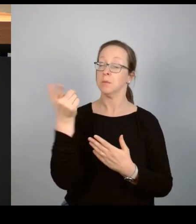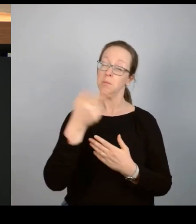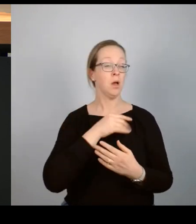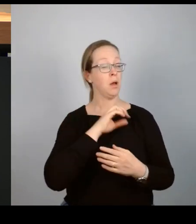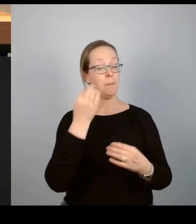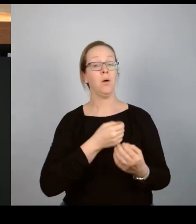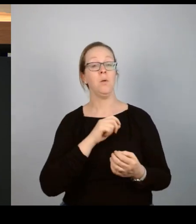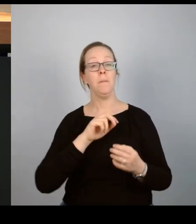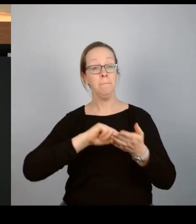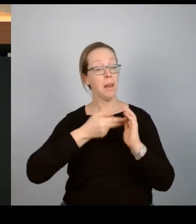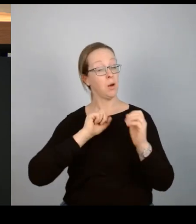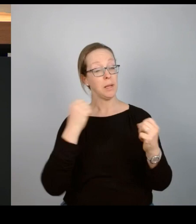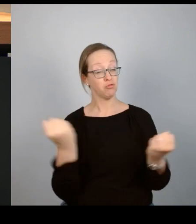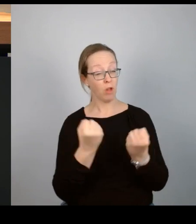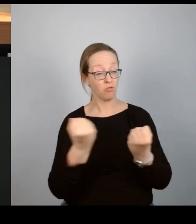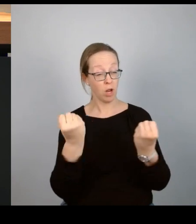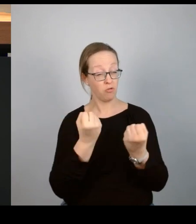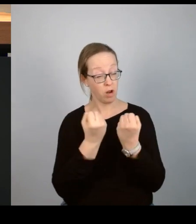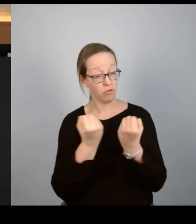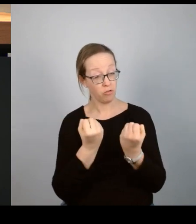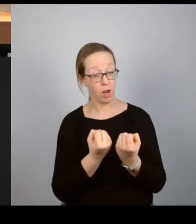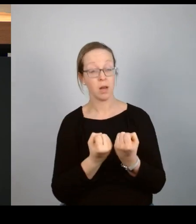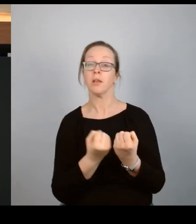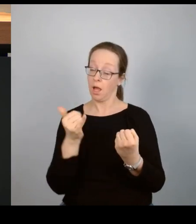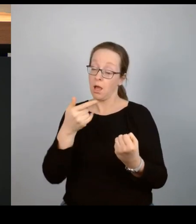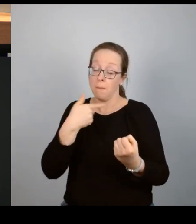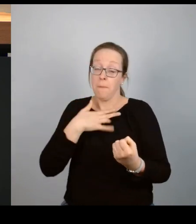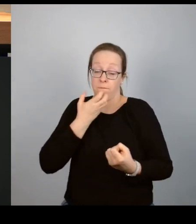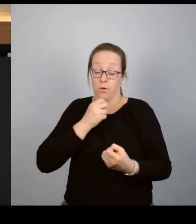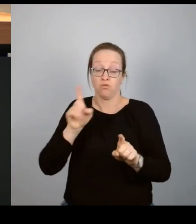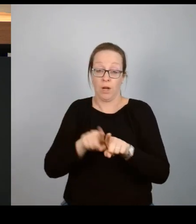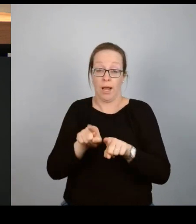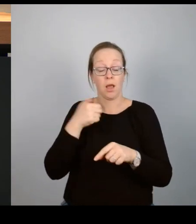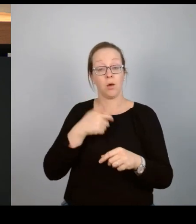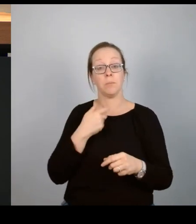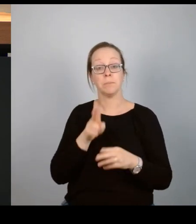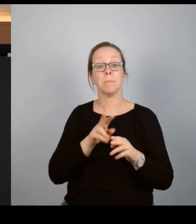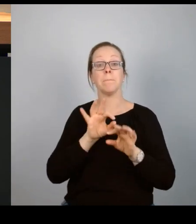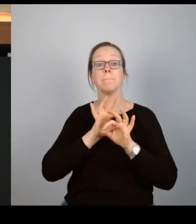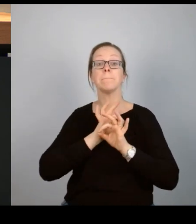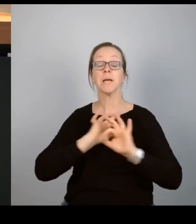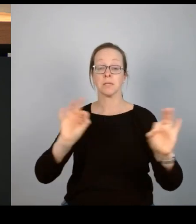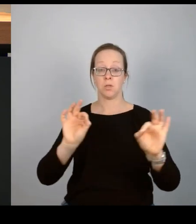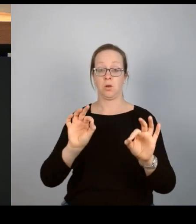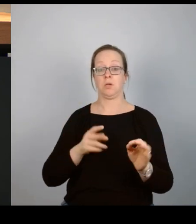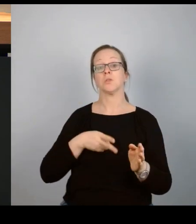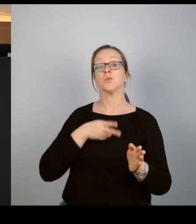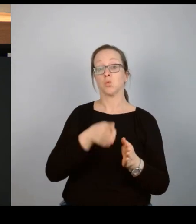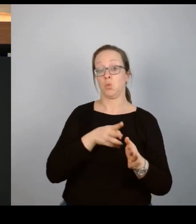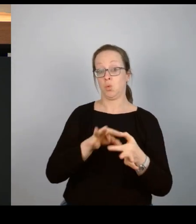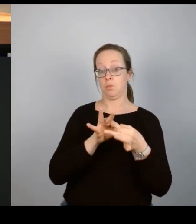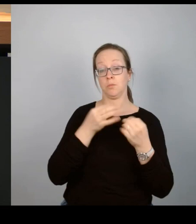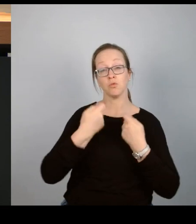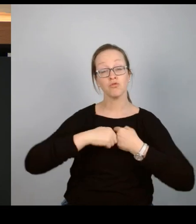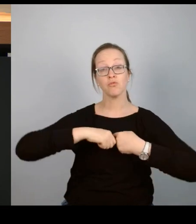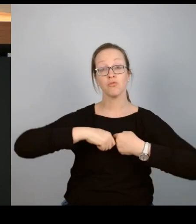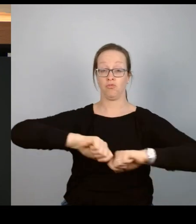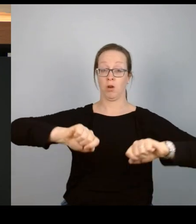Sie haben drei Wahlperioden den Bundesverkehrsminister über die CSU gestellt und die letzten Planungs-Beschleunigungsgesetze